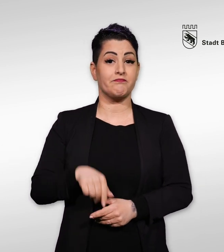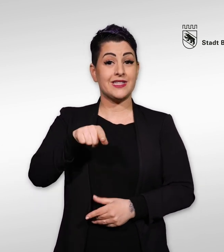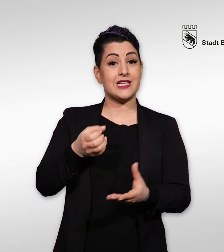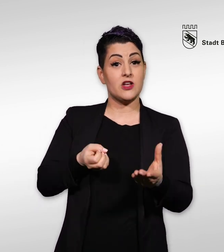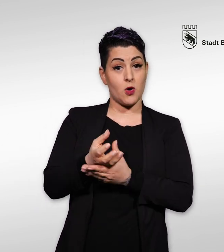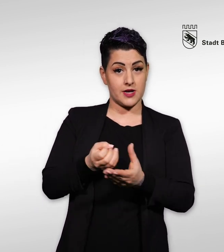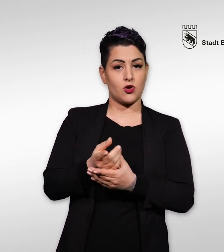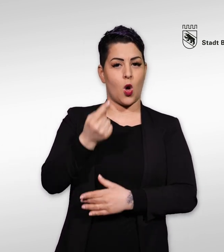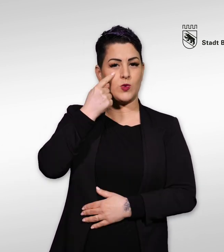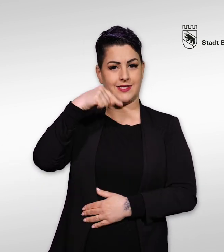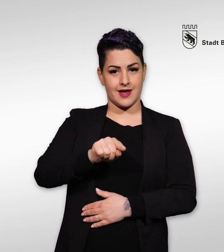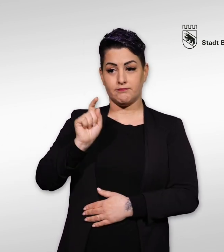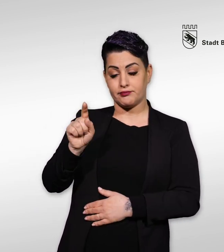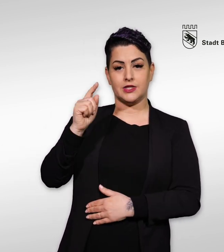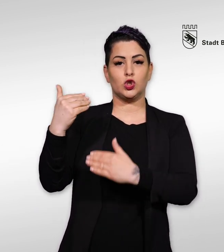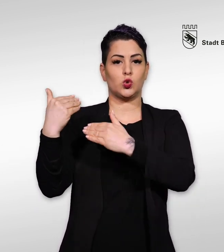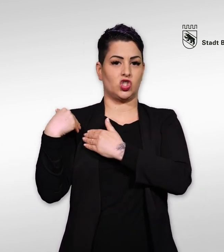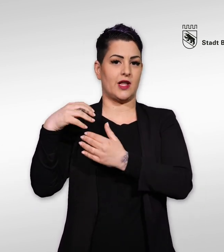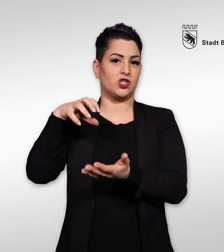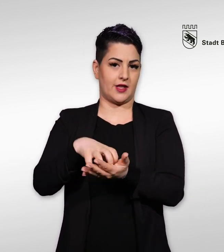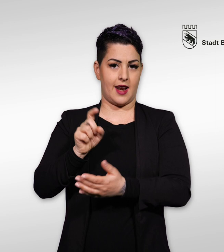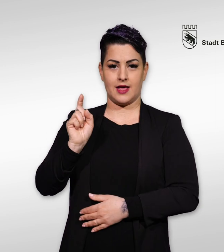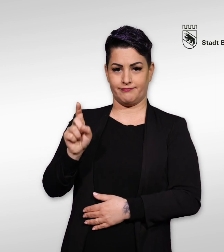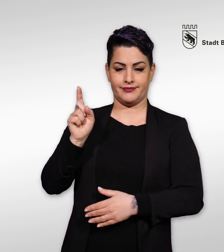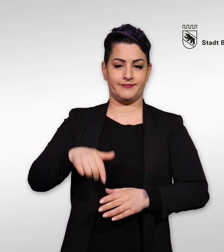Sie finden diese Informationen in der Box «Zuständige Stelle».